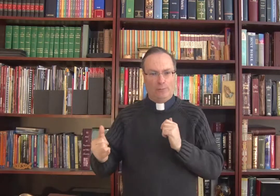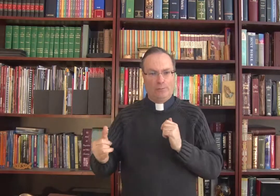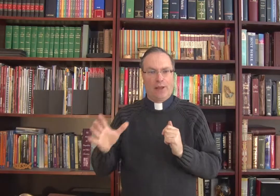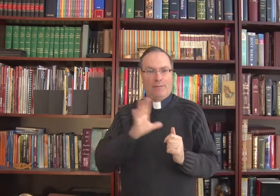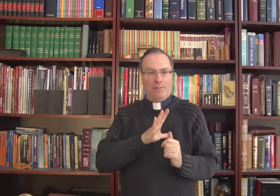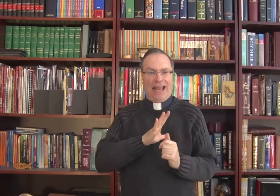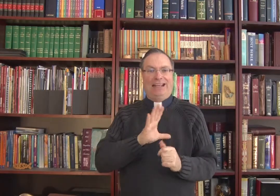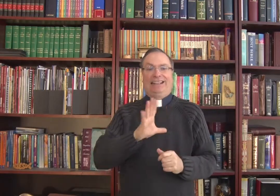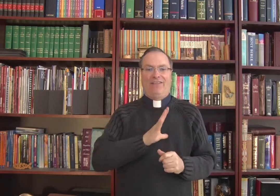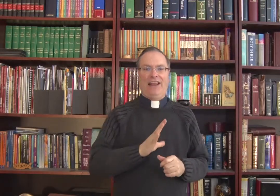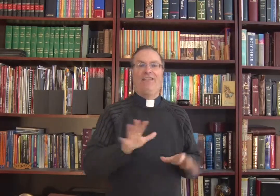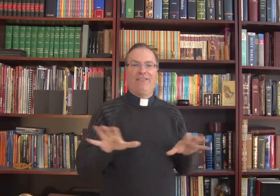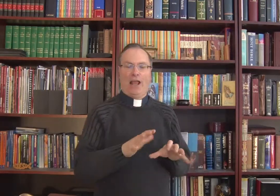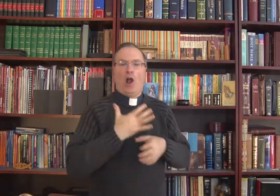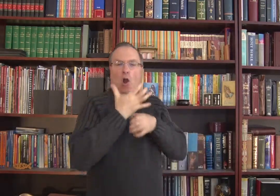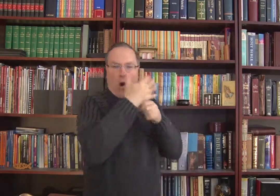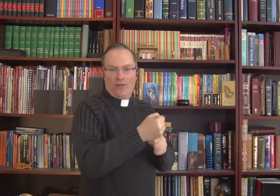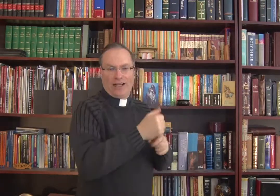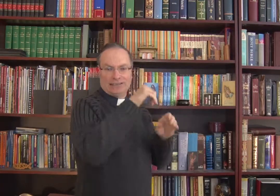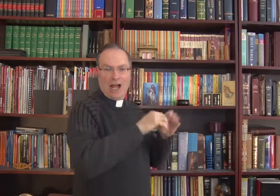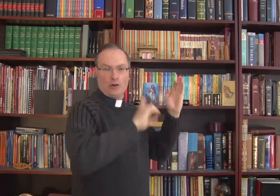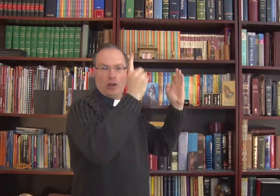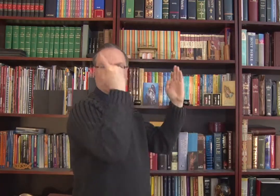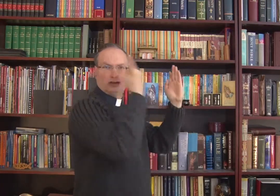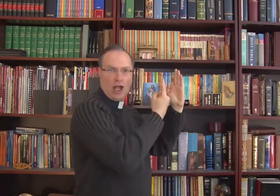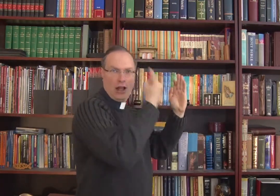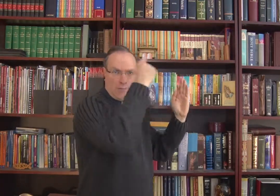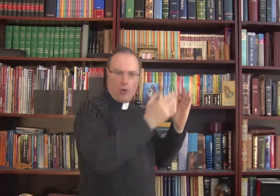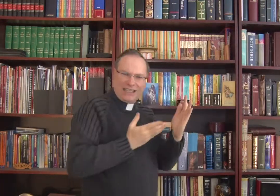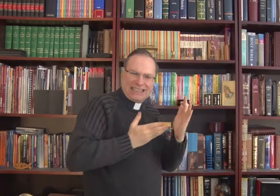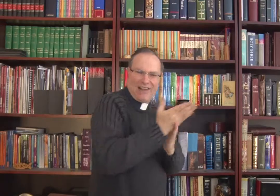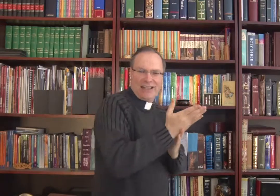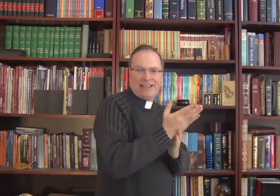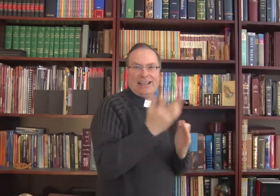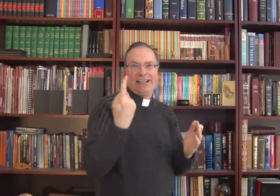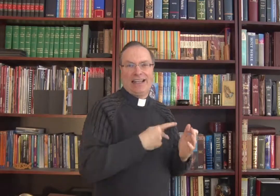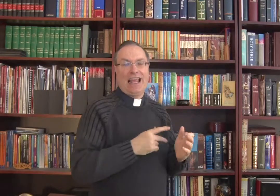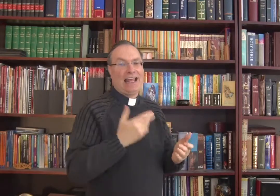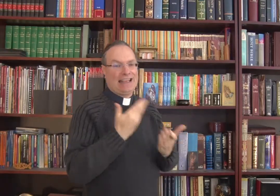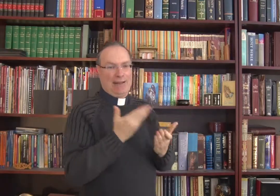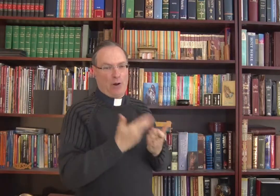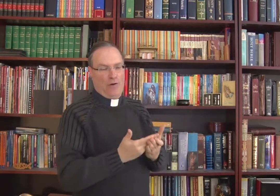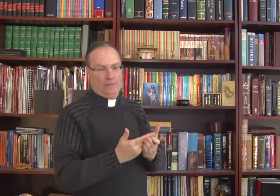mais qui avait fait confiance en Dieu seul pour traverser ses épreuves: